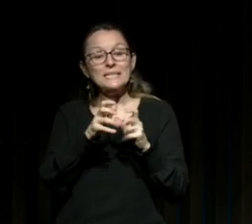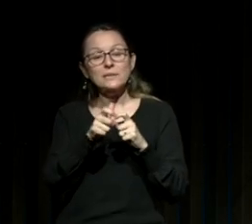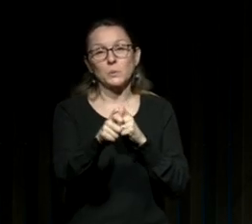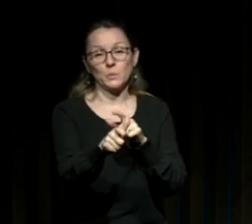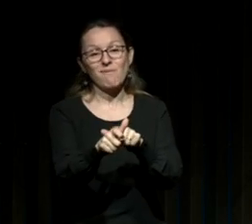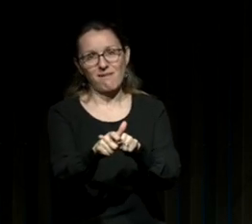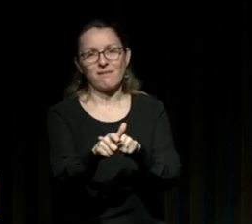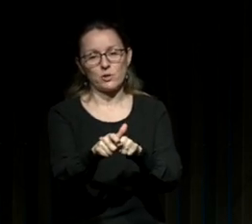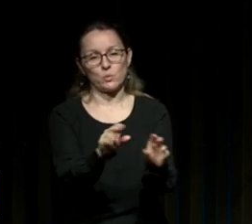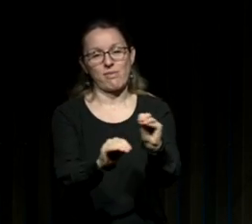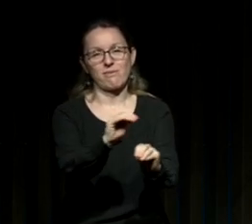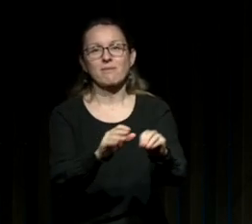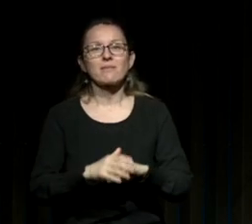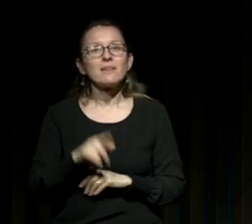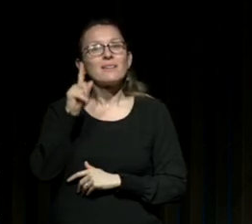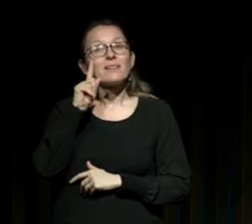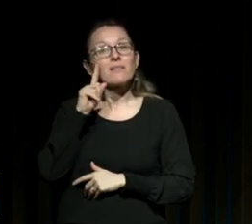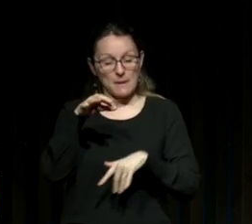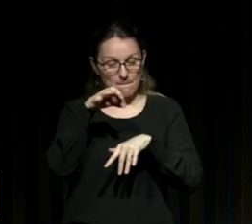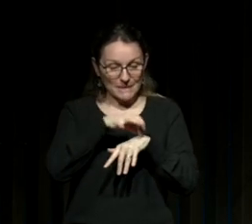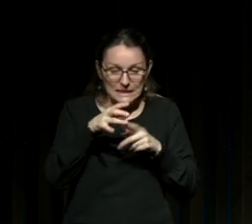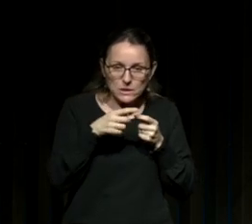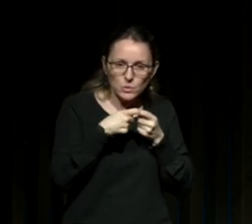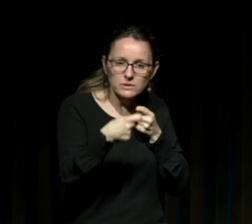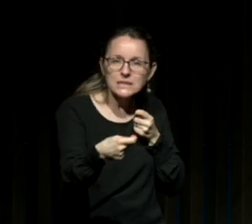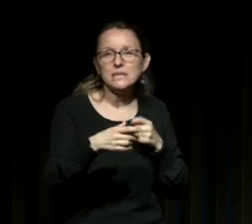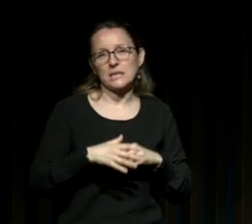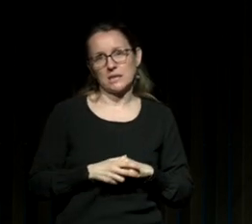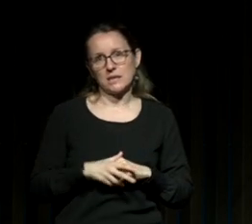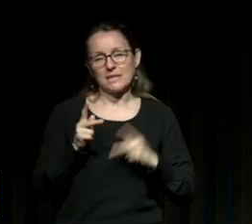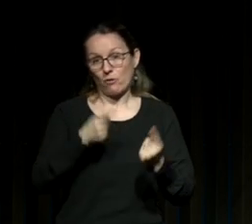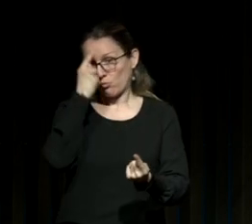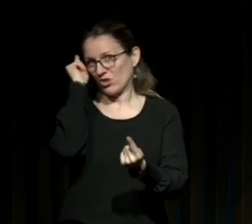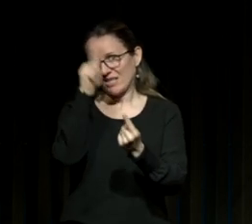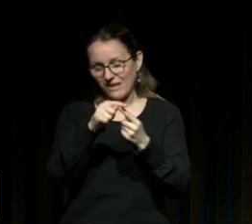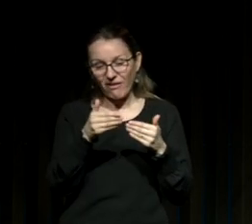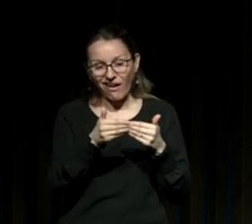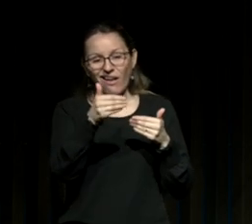chronique donc on a toujours un objectif à moyen voire à long terme l'objectif c'est pas de faire